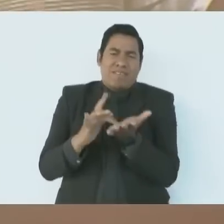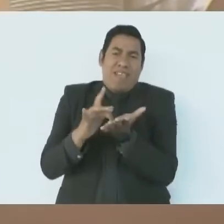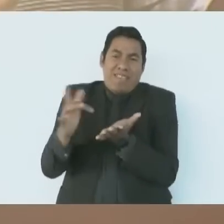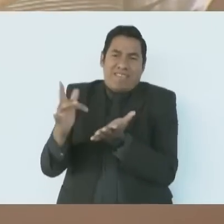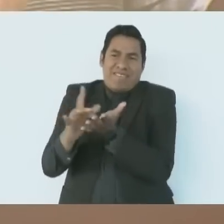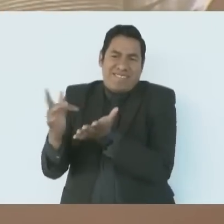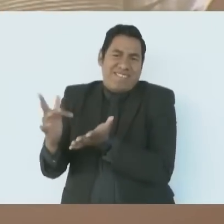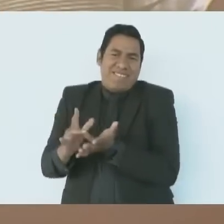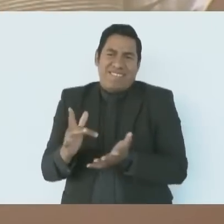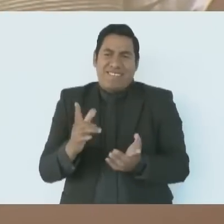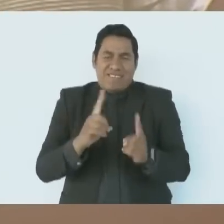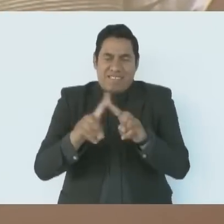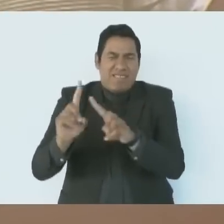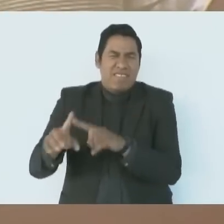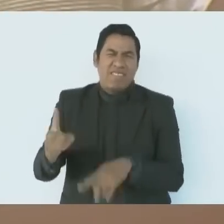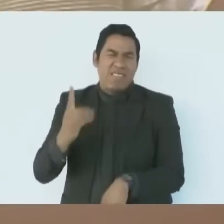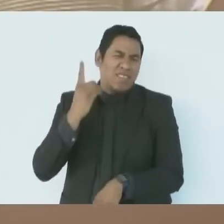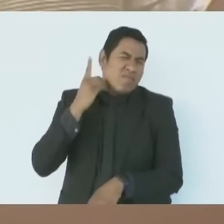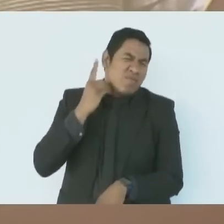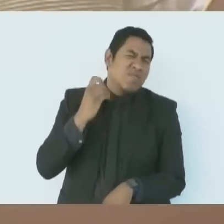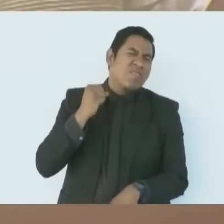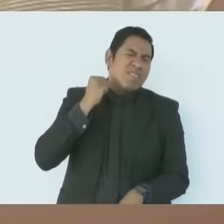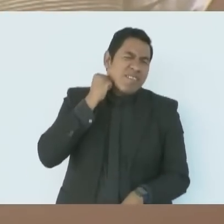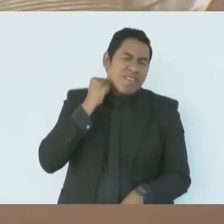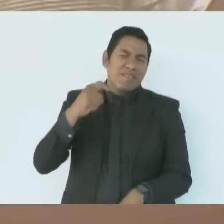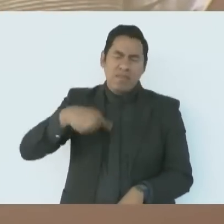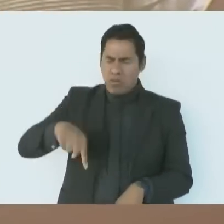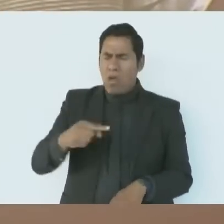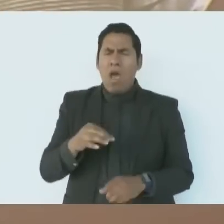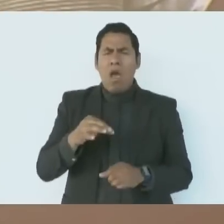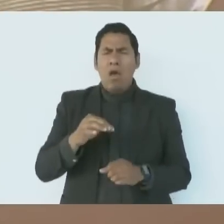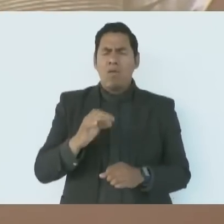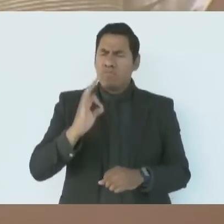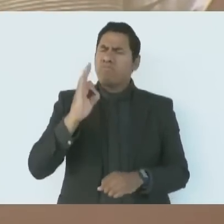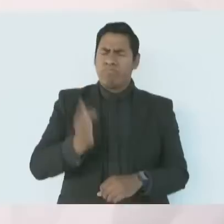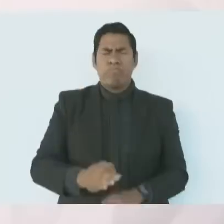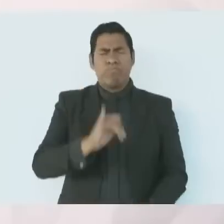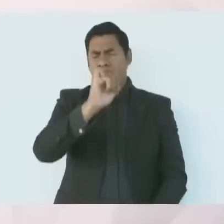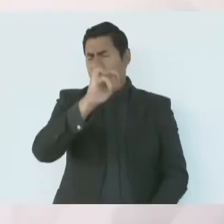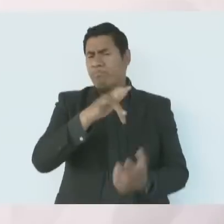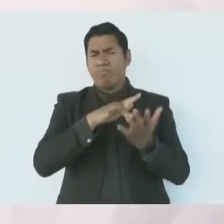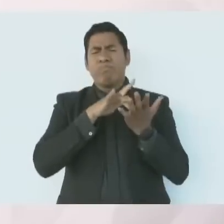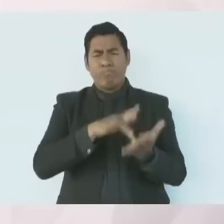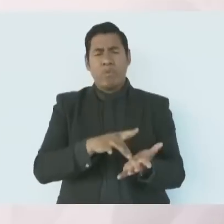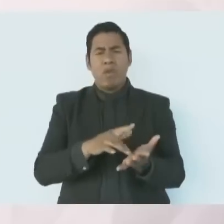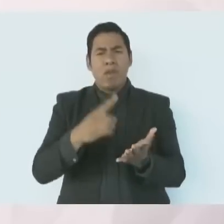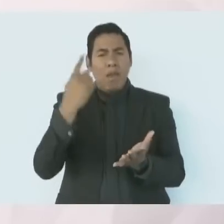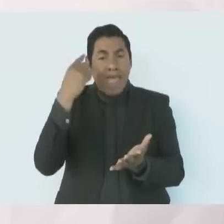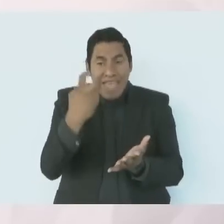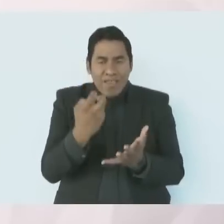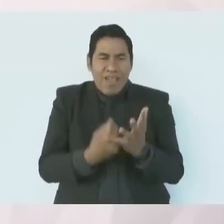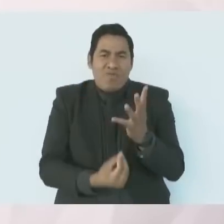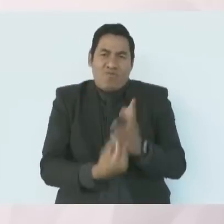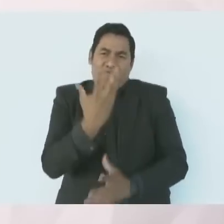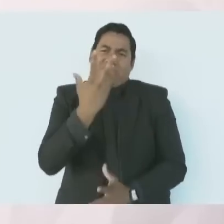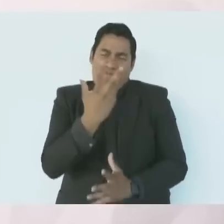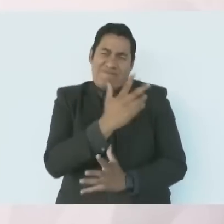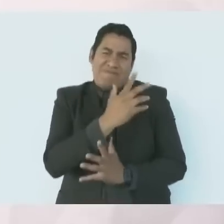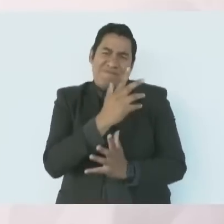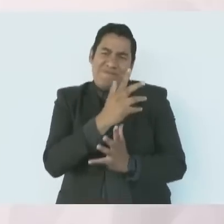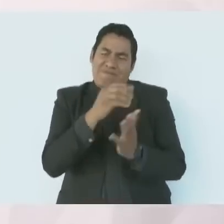a todos los diputados y senadores que votaron del movimiento por hacer los derechos pero se